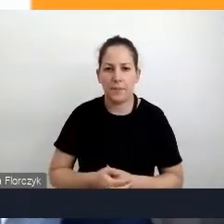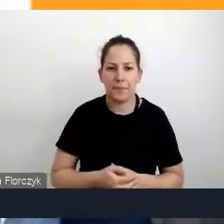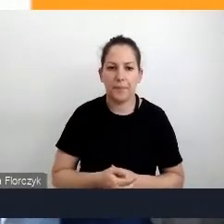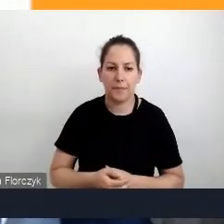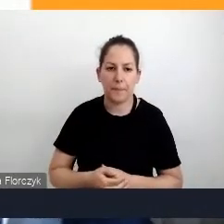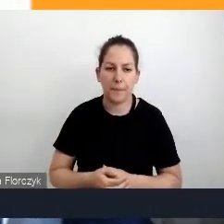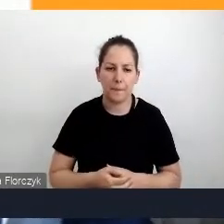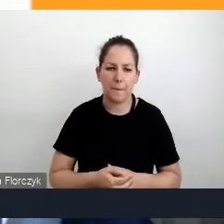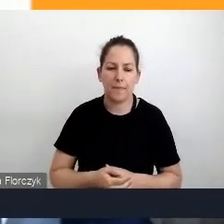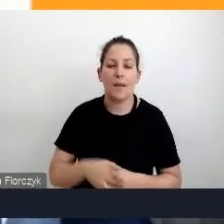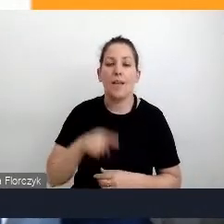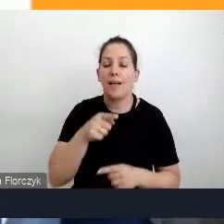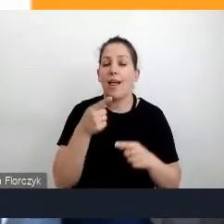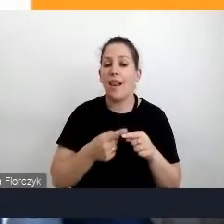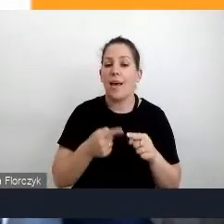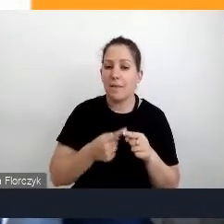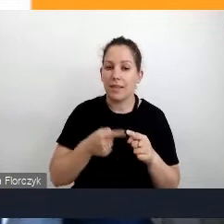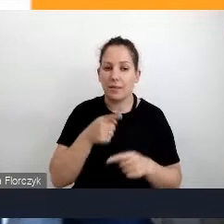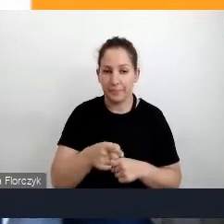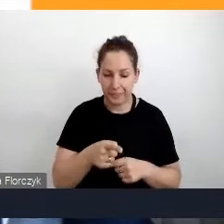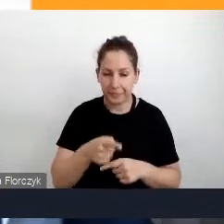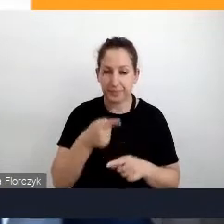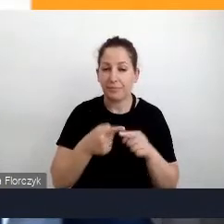To są te elementy miękkie, ale te elementy, które są niezbędne